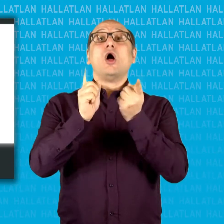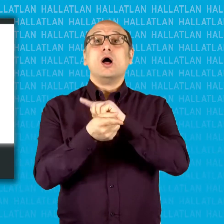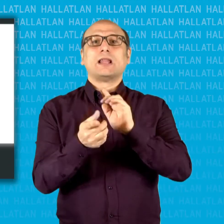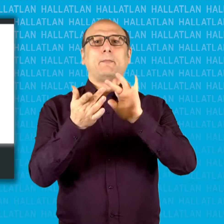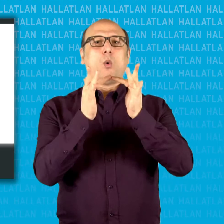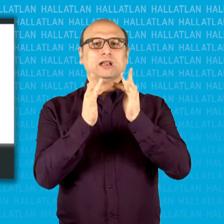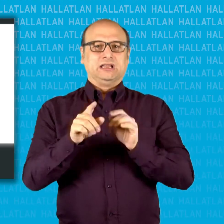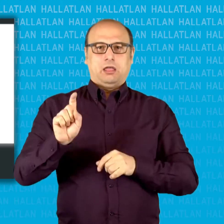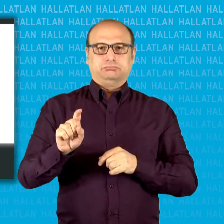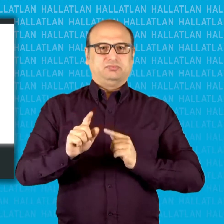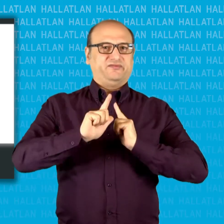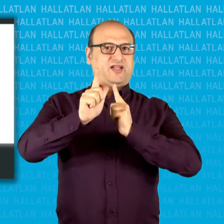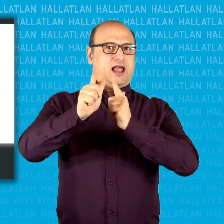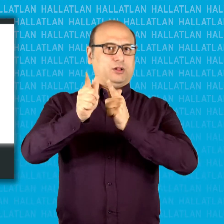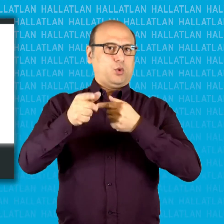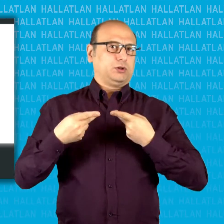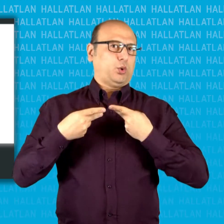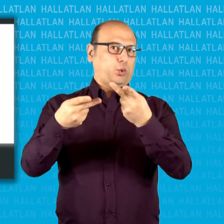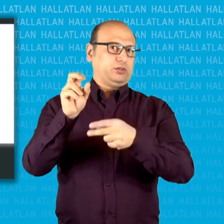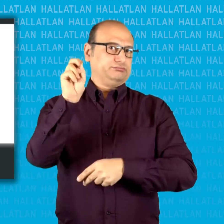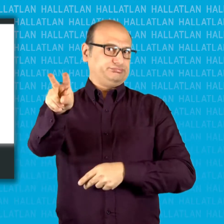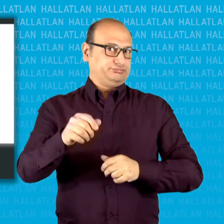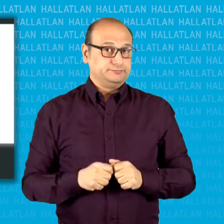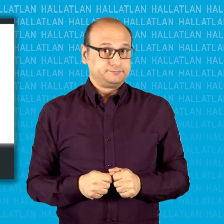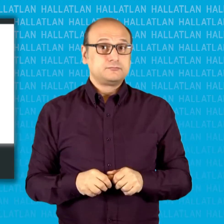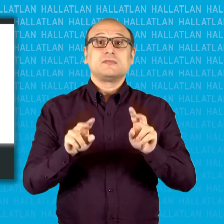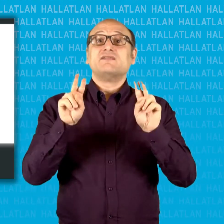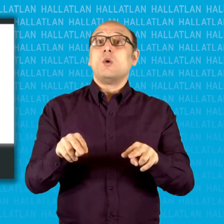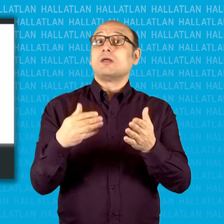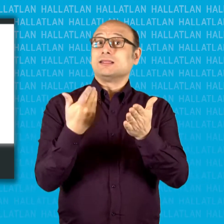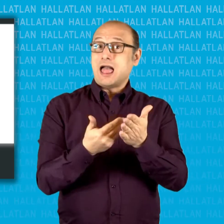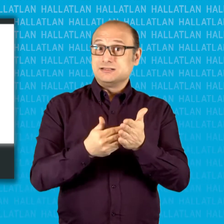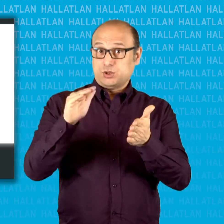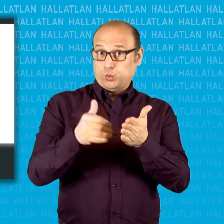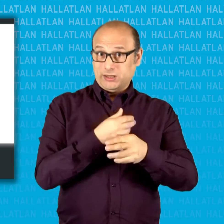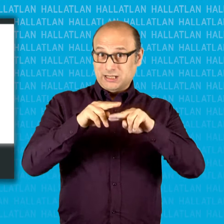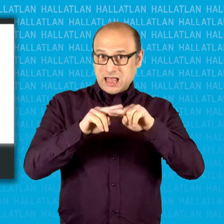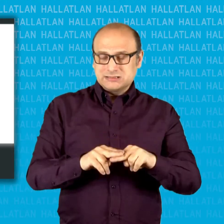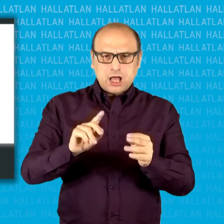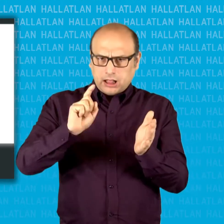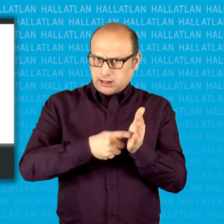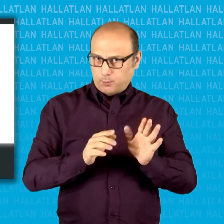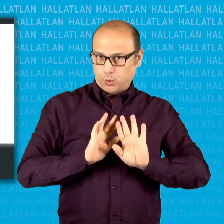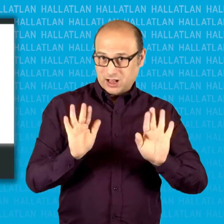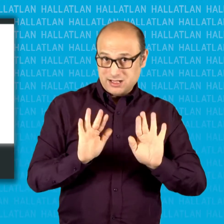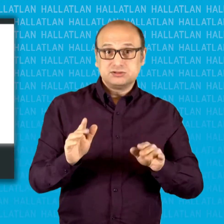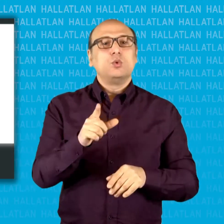a szükséges dokumentumokat "egy kattintással" elküldheti. Ugyanakkor az online ellenőrzés nem kötelező,